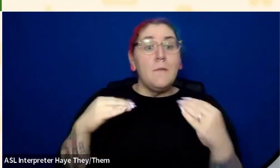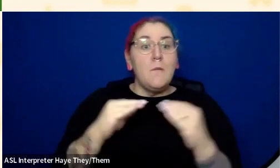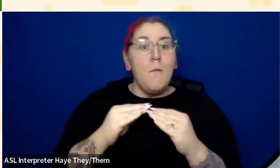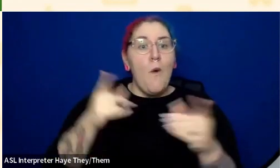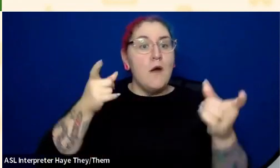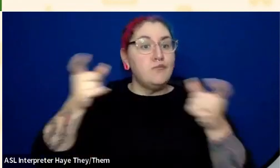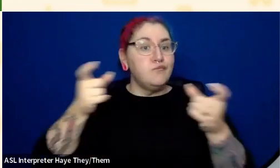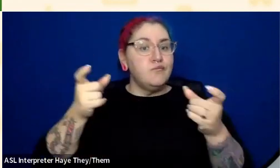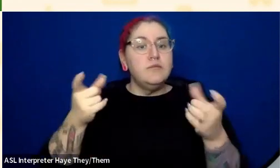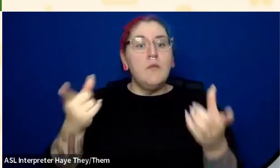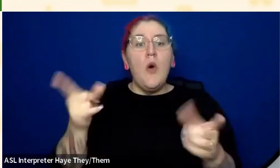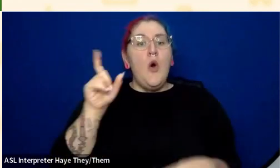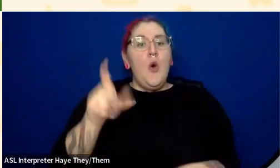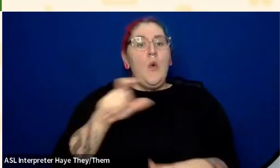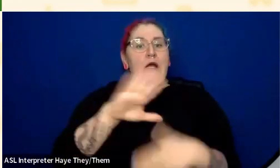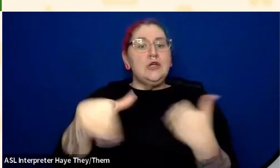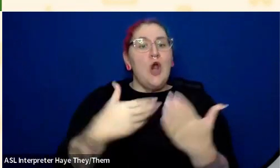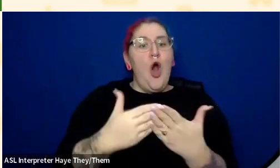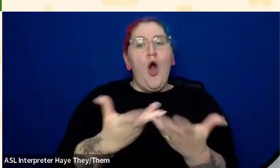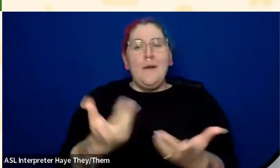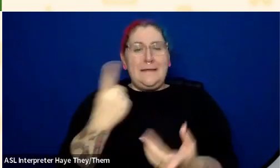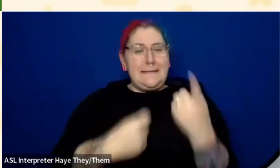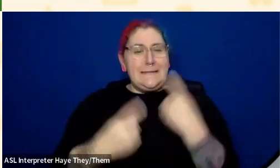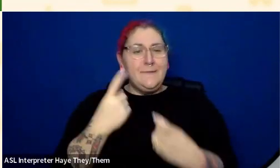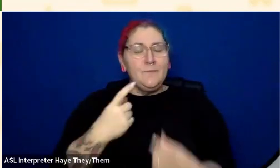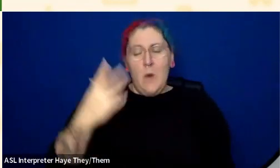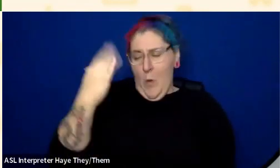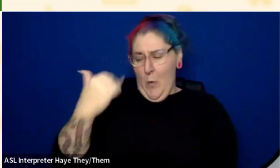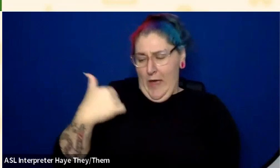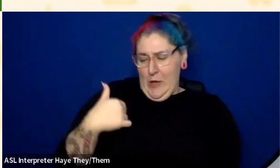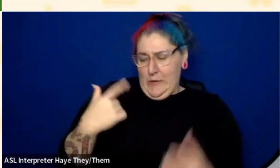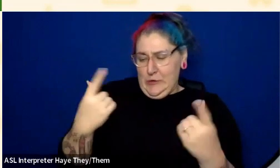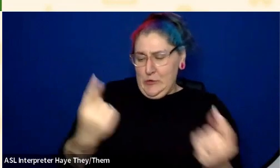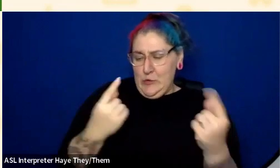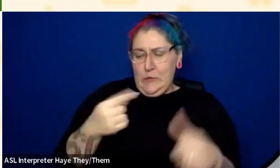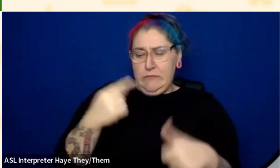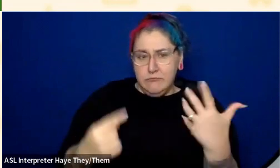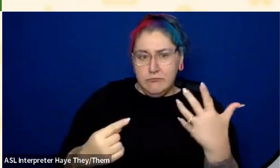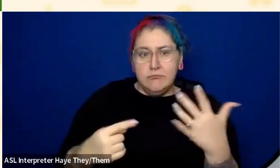todos deberíamos preguntarnos por qué hacemos las cosas. Profundizando en cada elección que hacemos